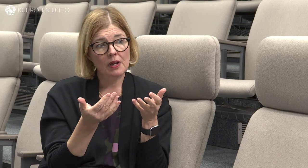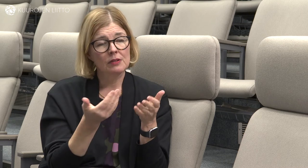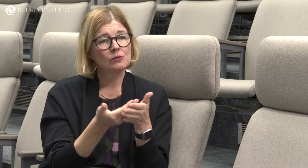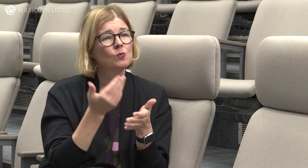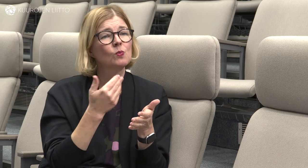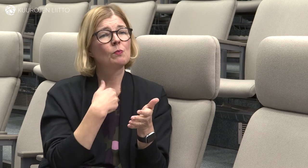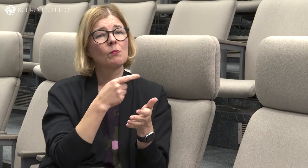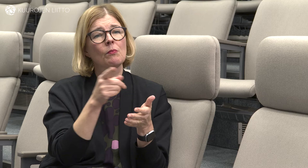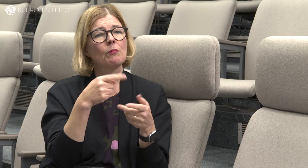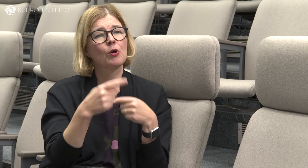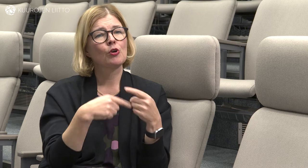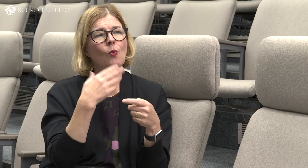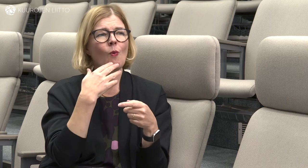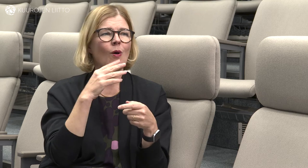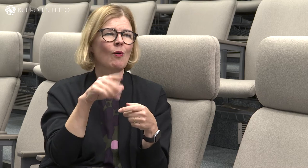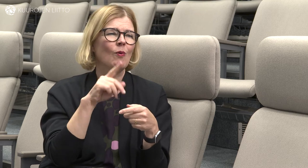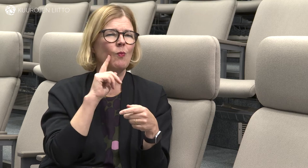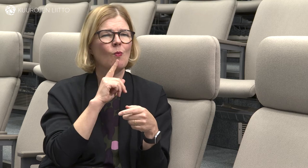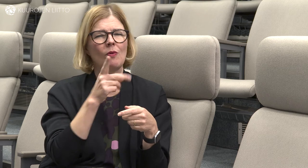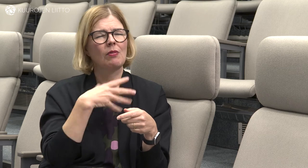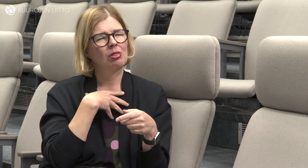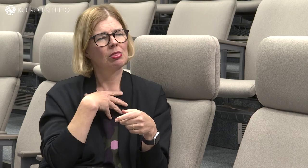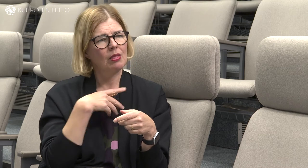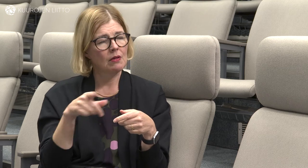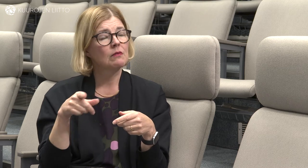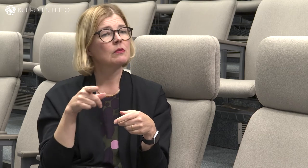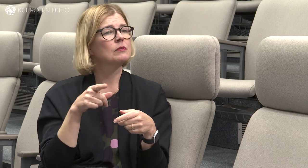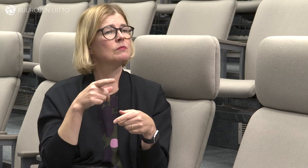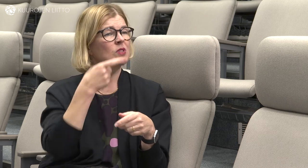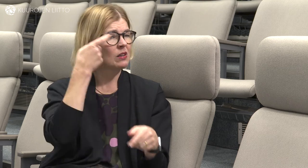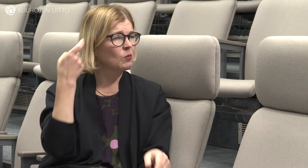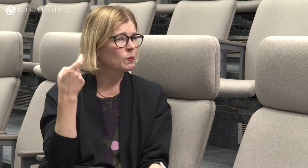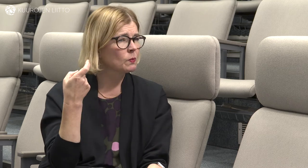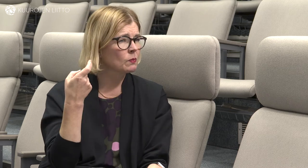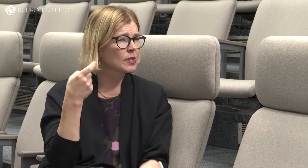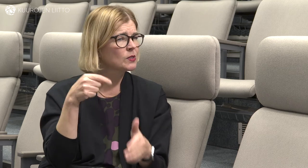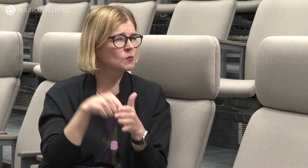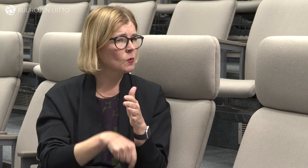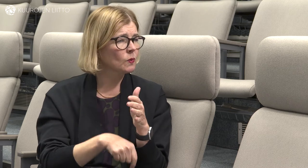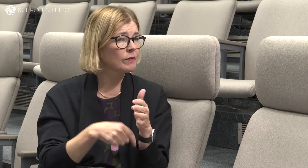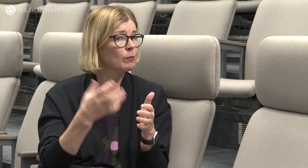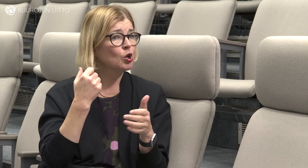Monille kuuroille on jäänyt syvät traumat siitä, - mitä he ovat joutuneet kokemaan, ja nämä traumat ovat monissa tapauksissa -